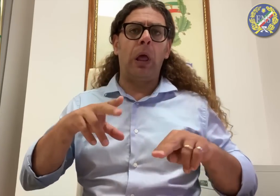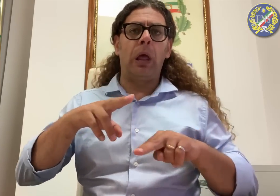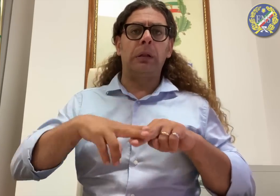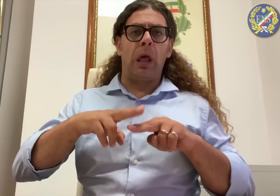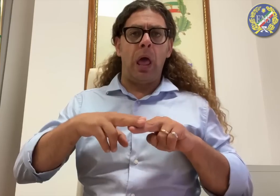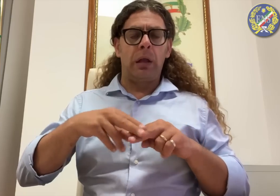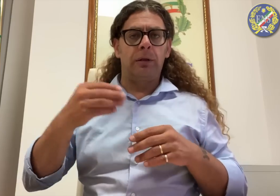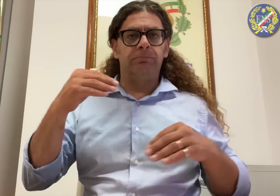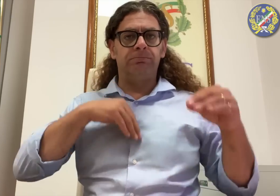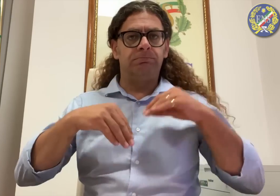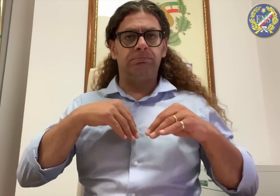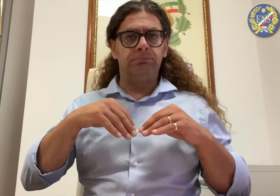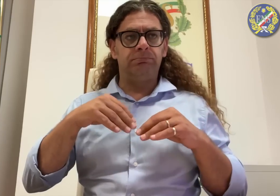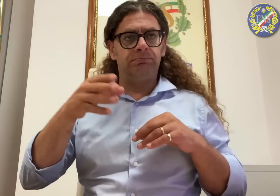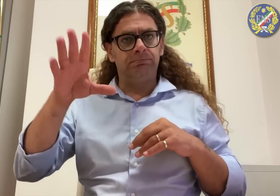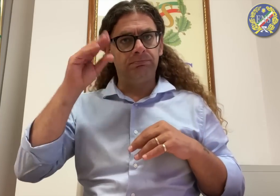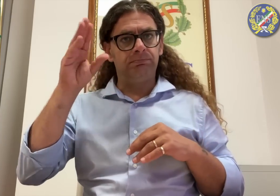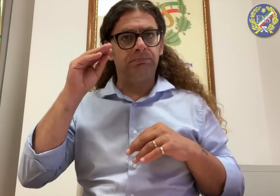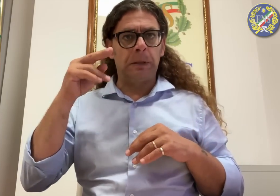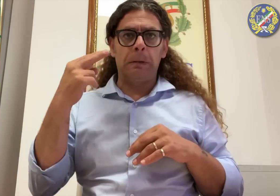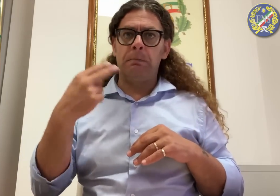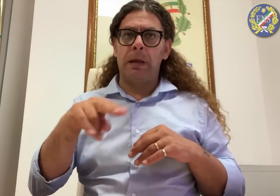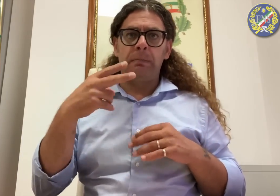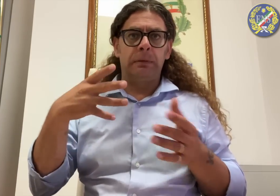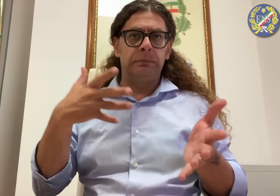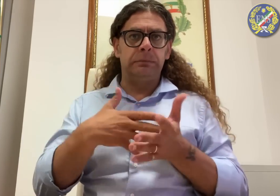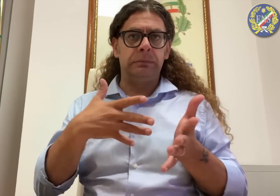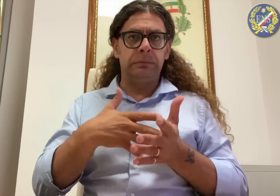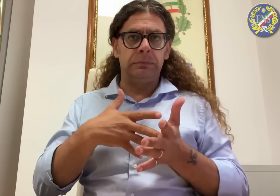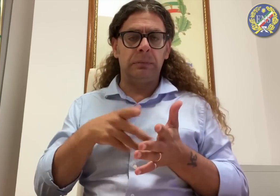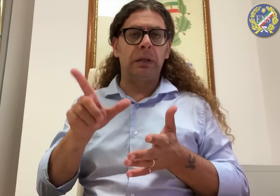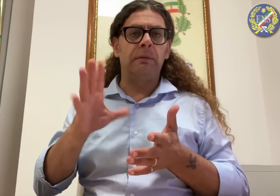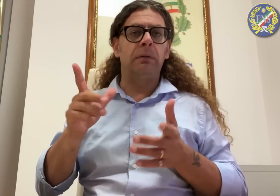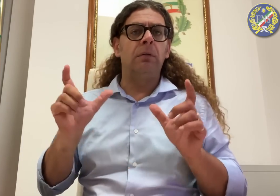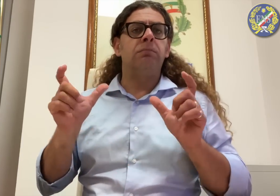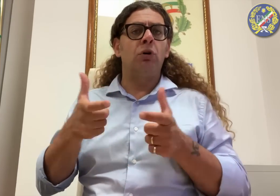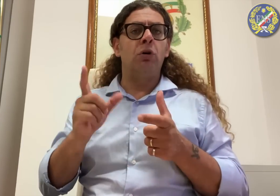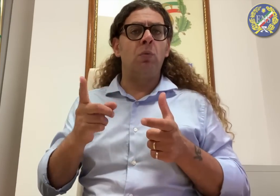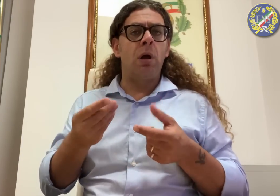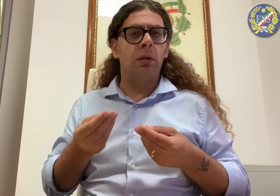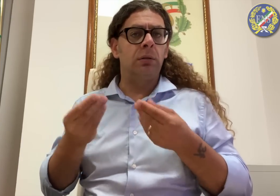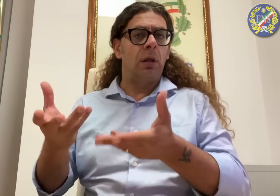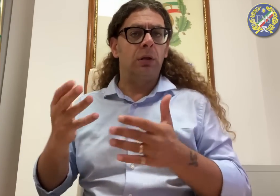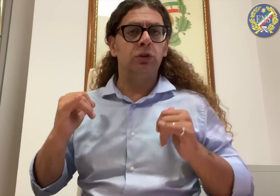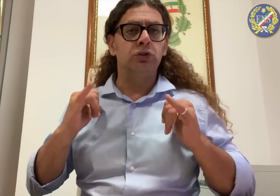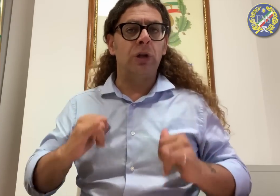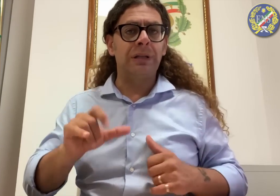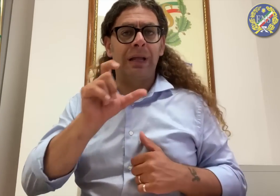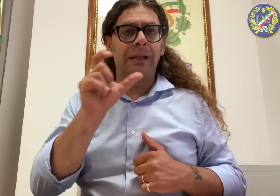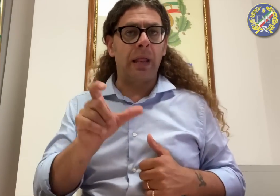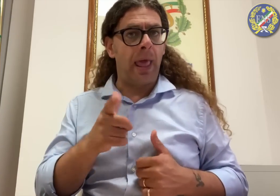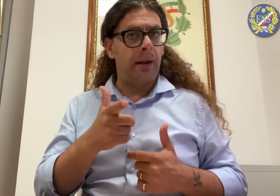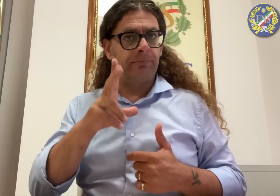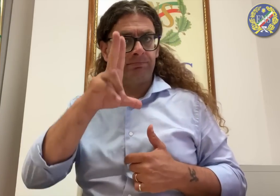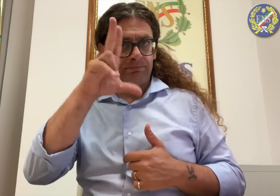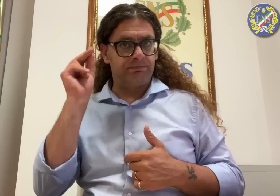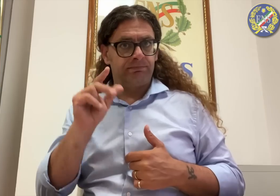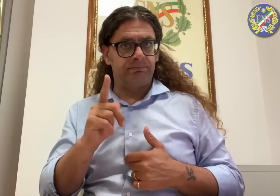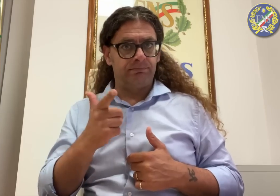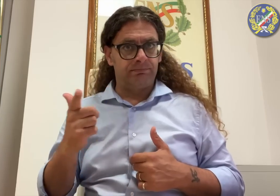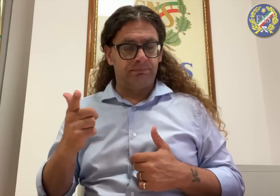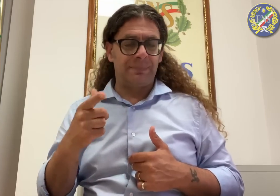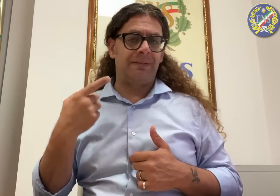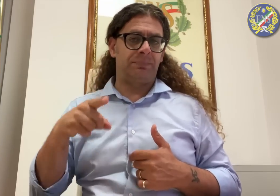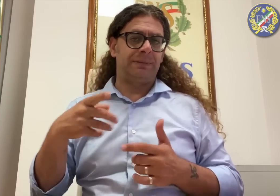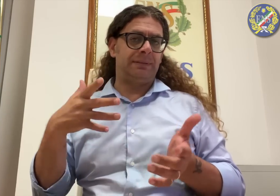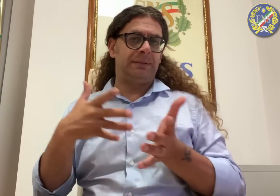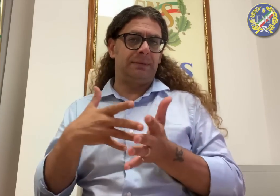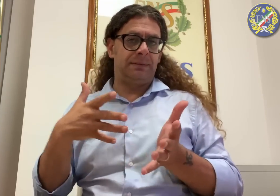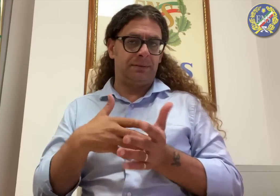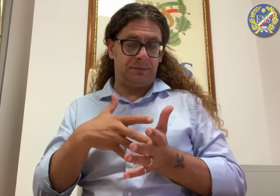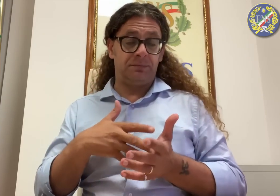notevoli difficoltà ad apprendere la lingua italiana e questo non gli consente di ottenere la cittadinanza.